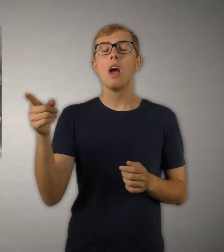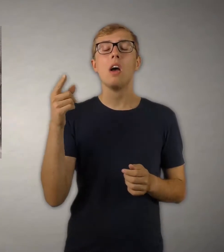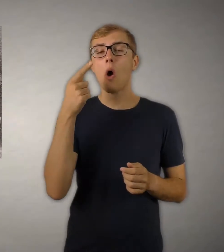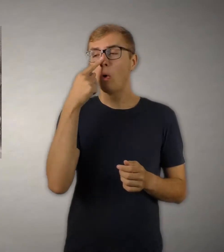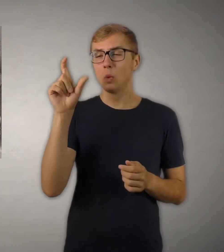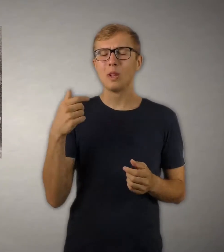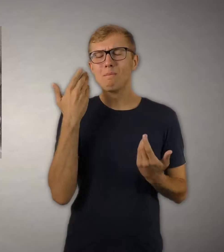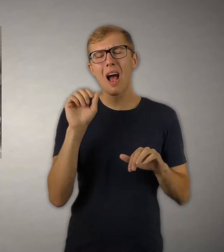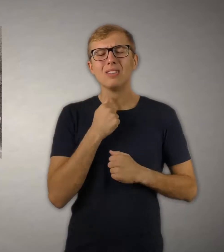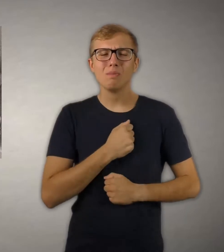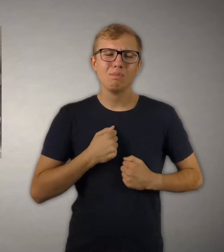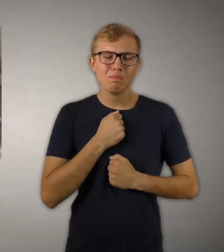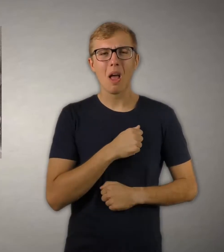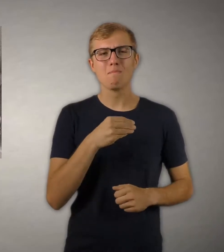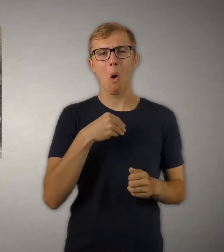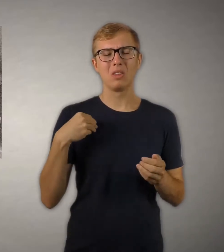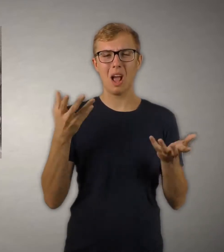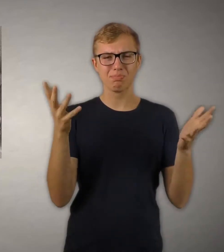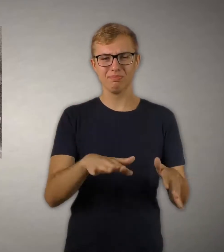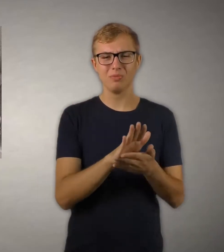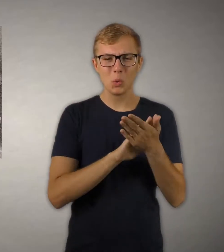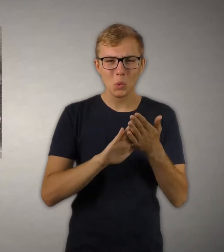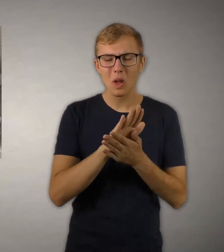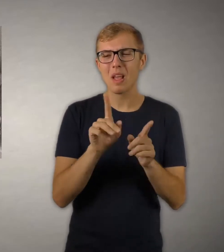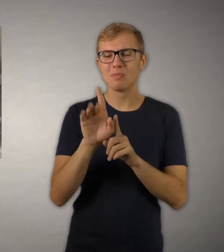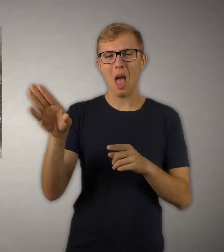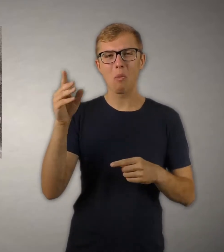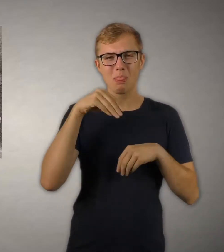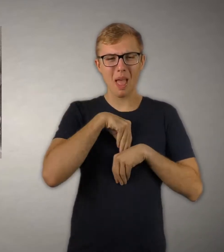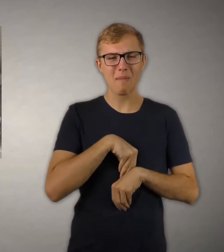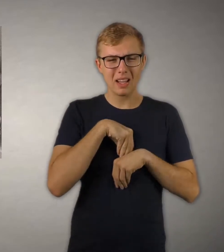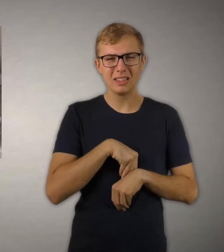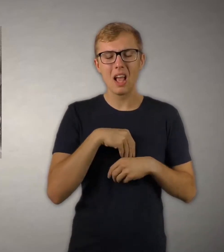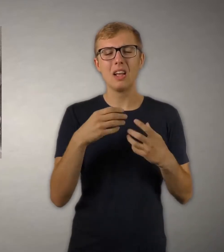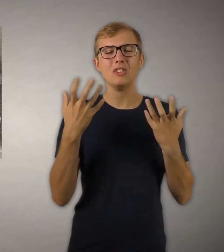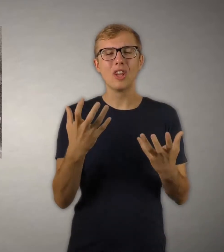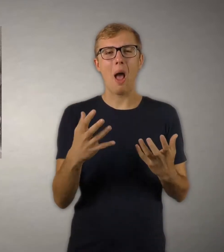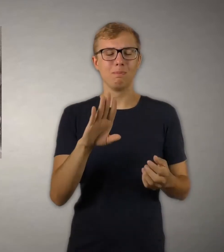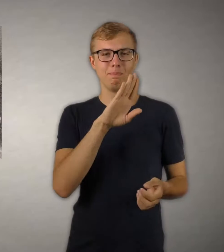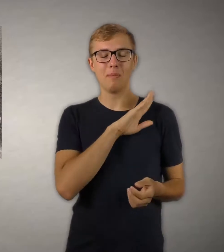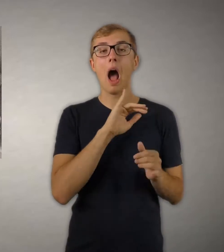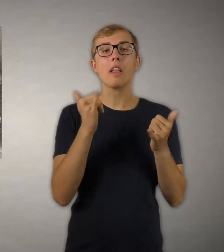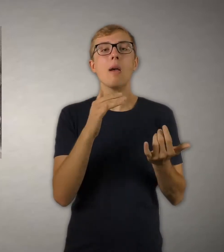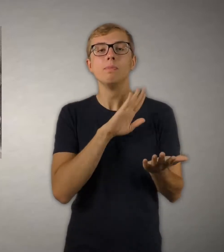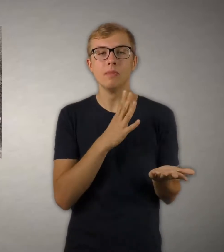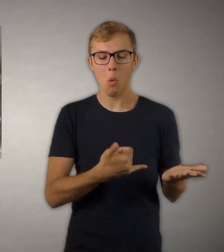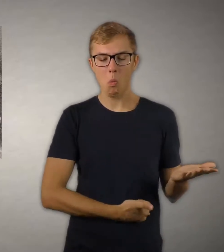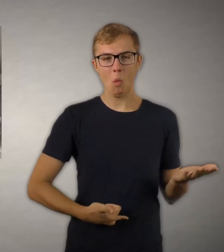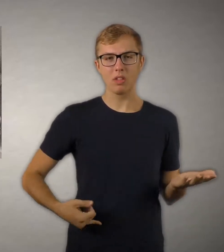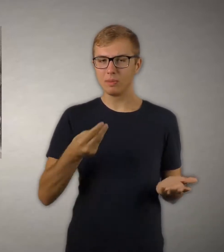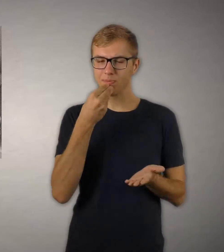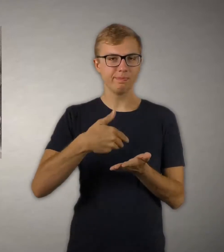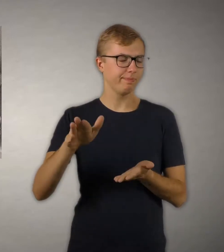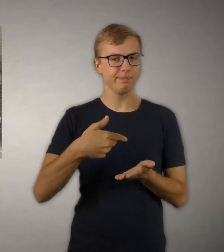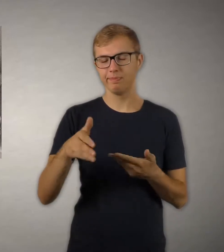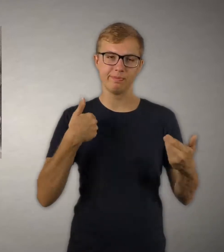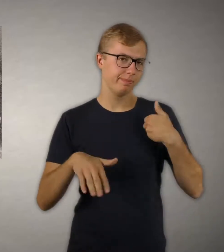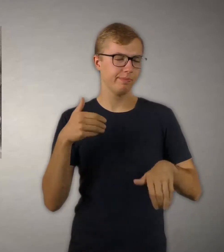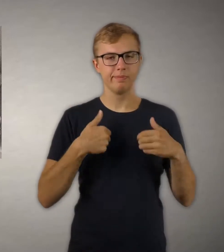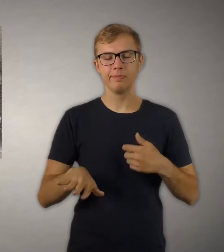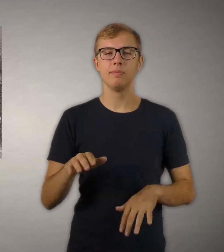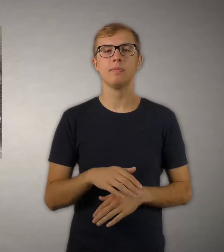Był bardzo przygnębiony upadkiem Polski, miał depresję, chciał się zagłodzić na śmierć.